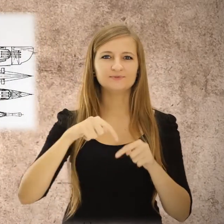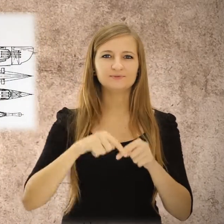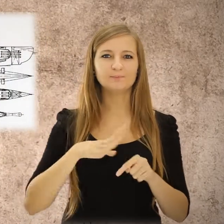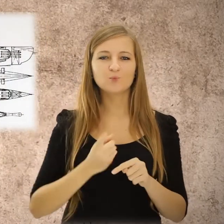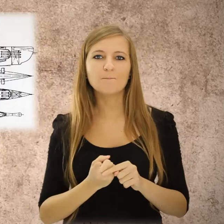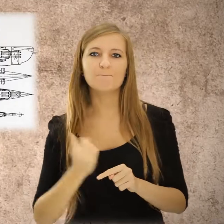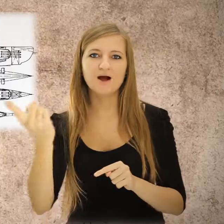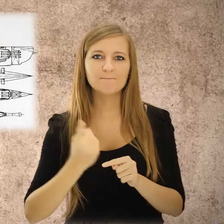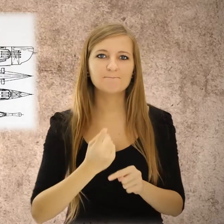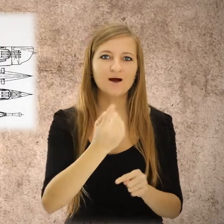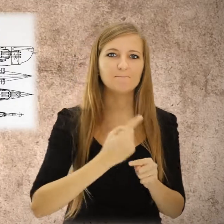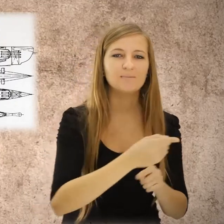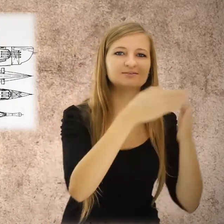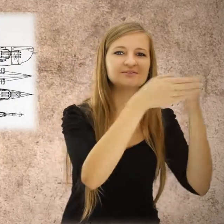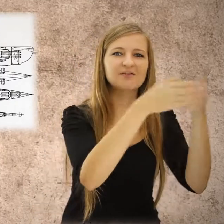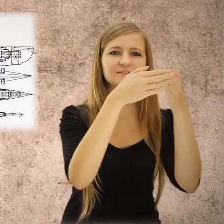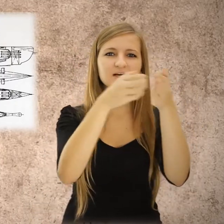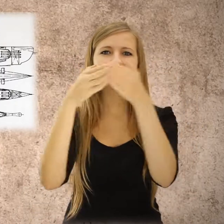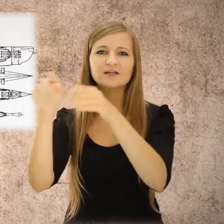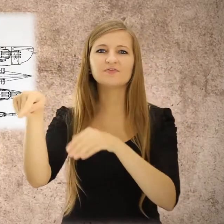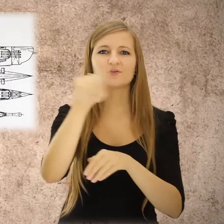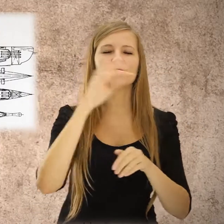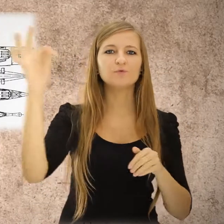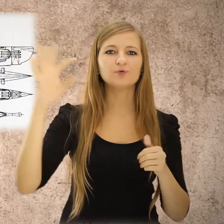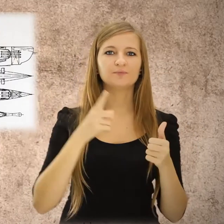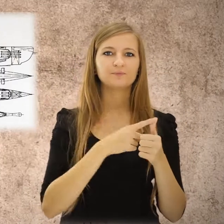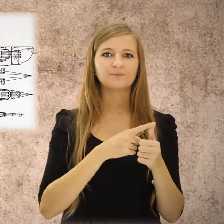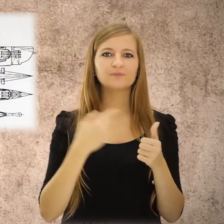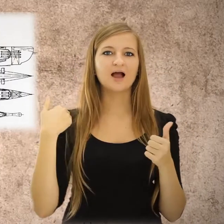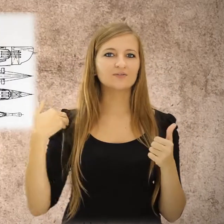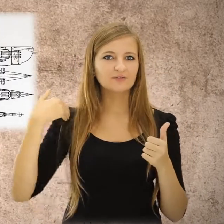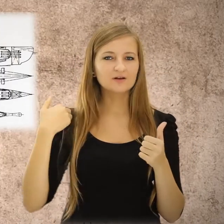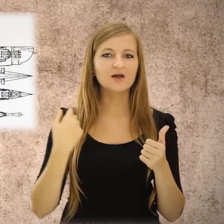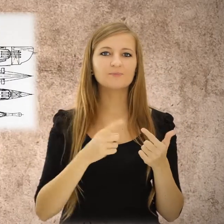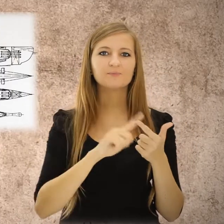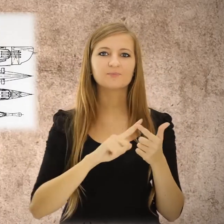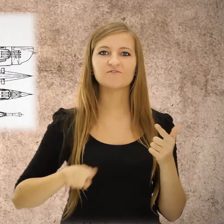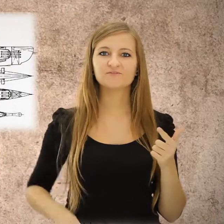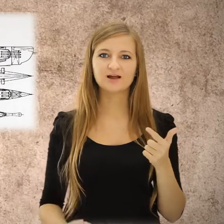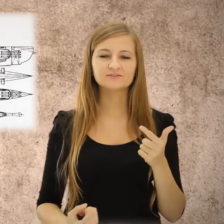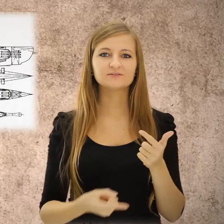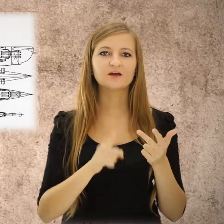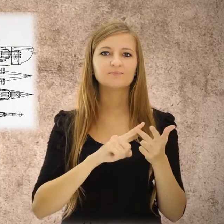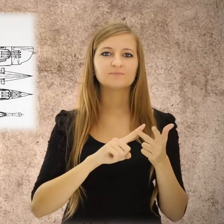zatapiały okręty wojenne Brytyjczyków i Francuzów,